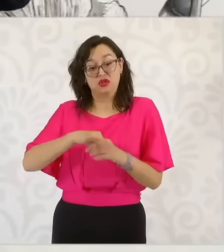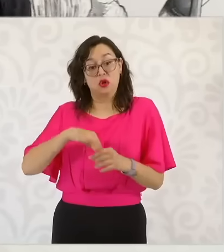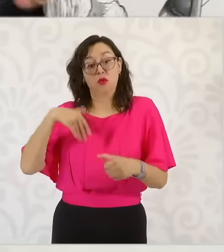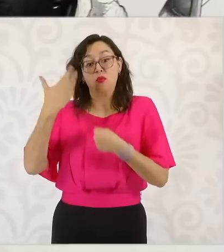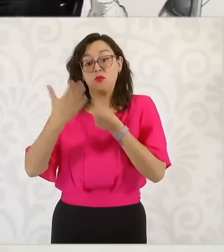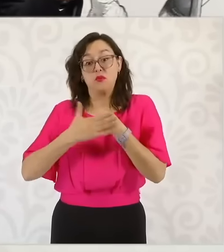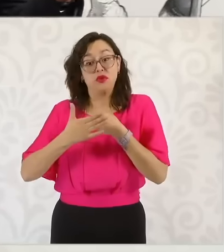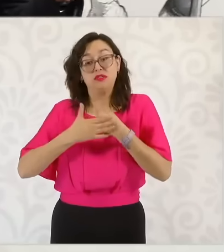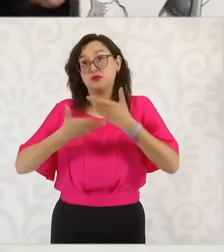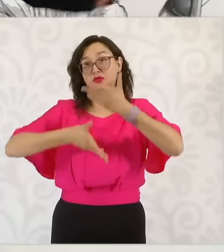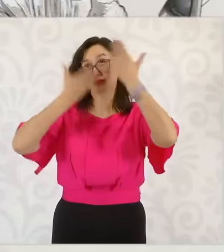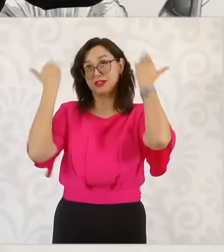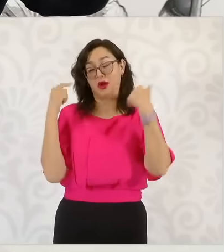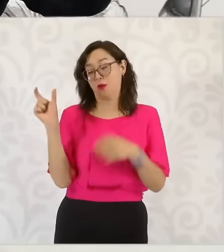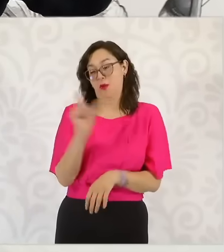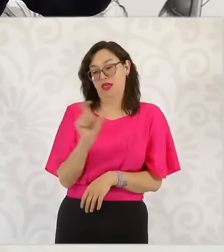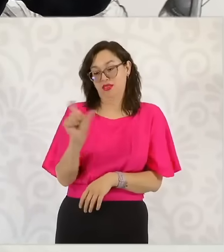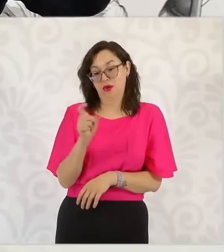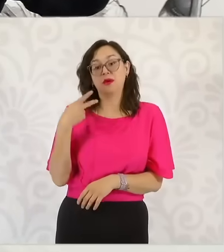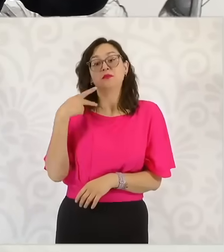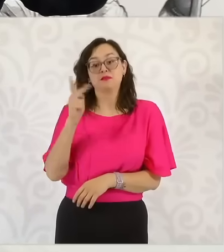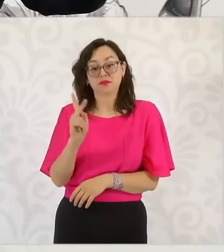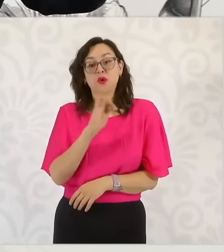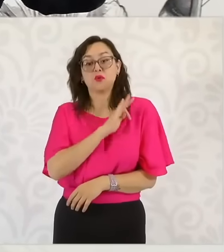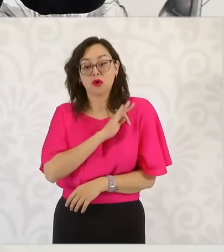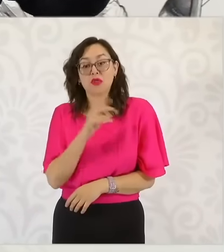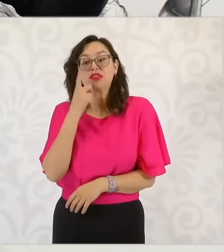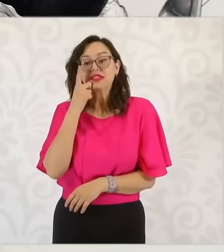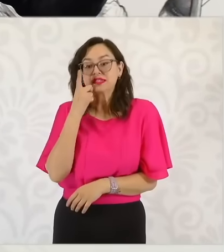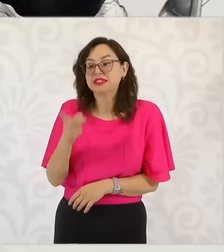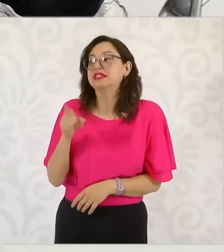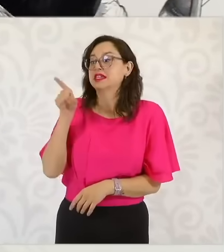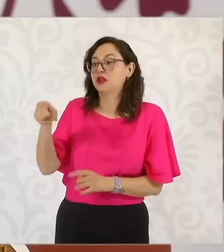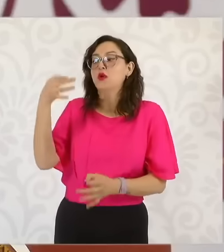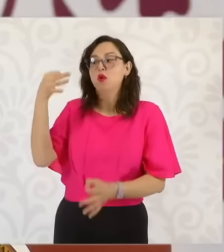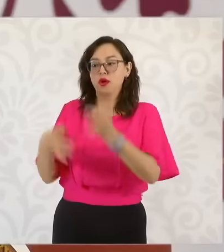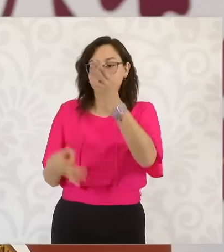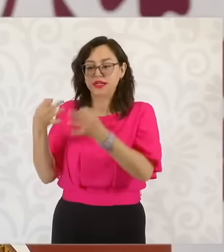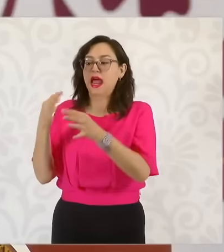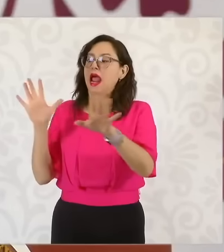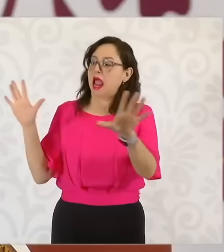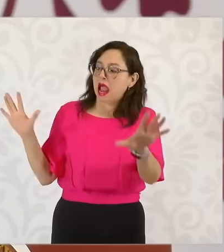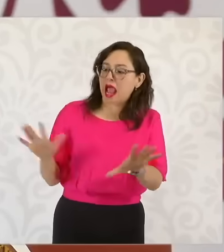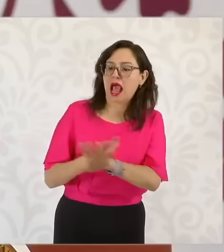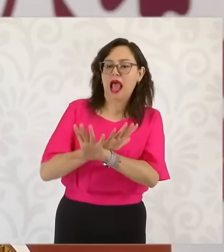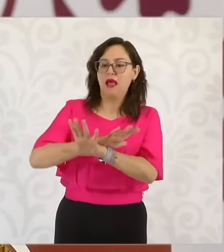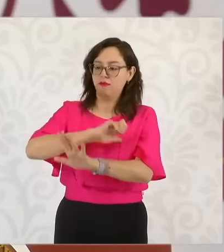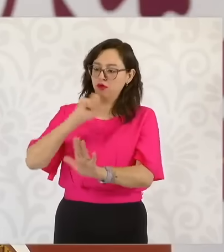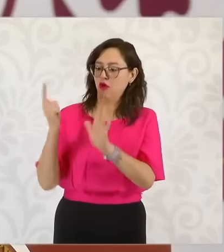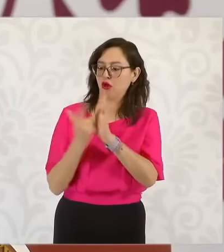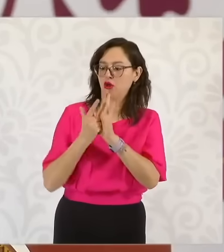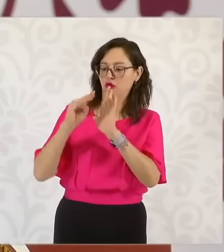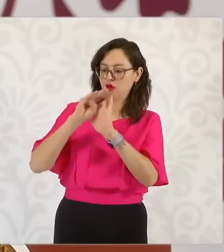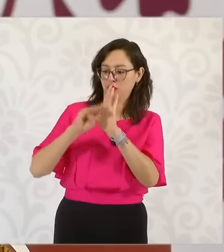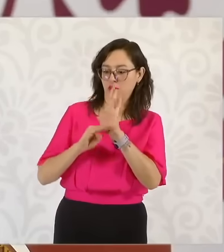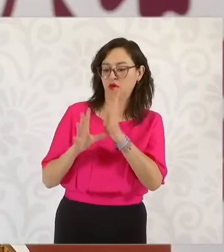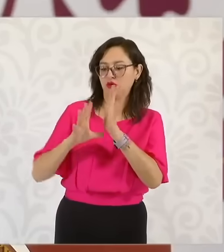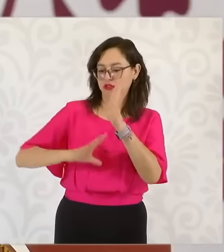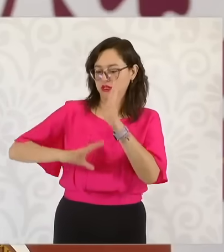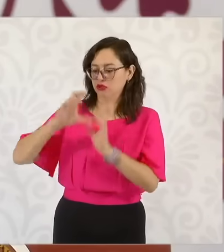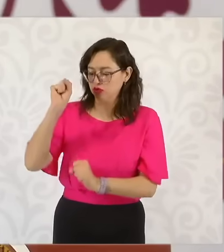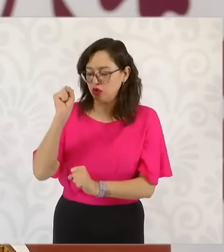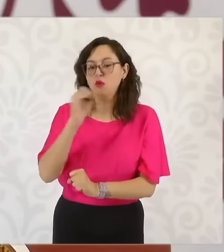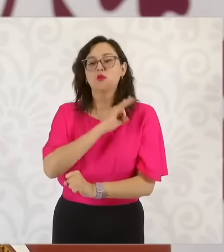pero sí puedo hablar de una reforma que se hizo y que es letra actual de la Constitución porque